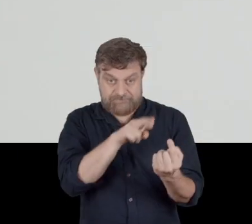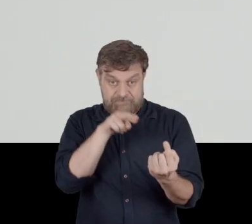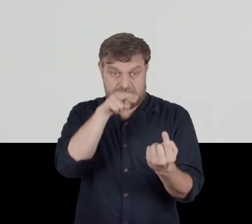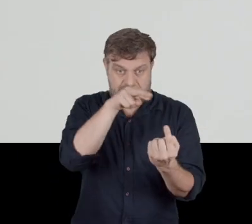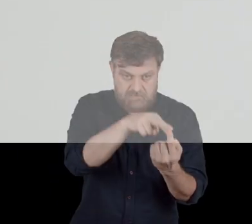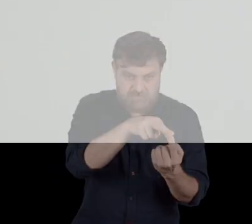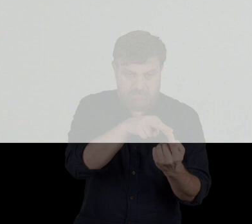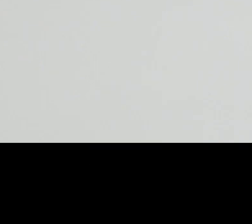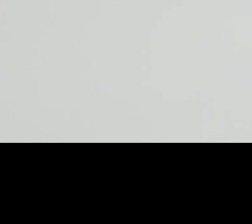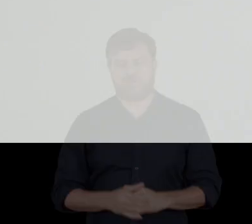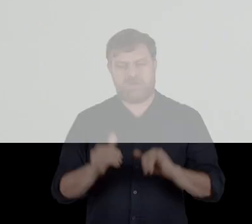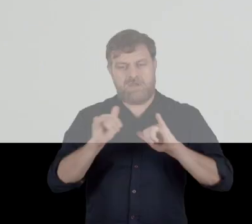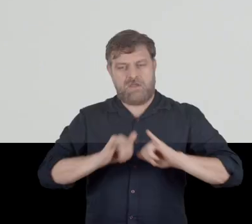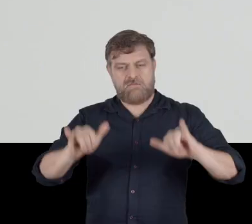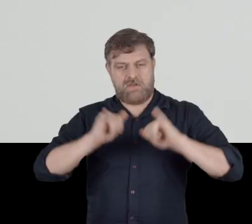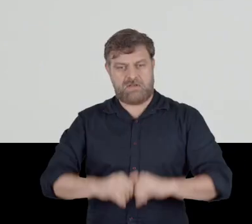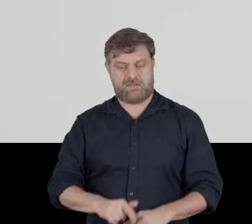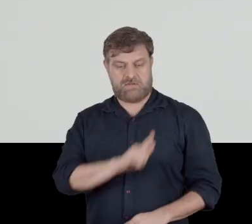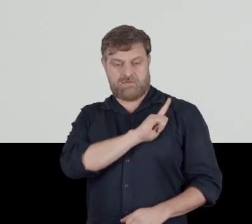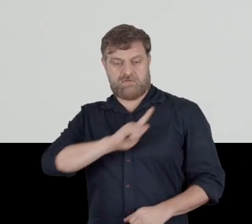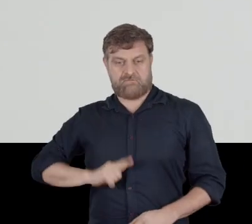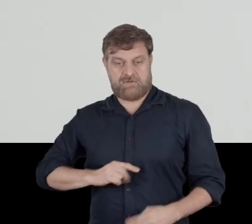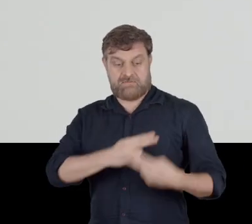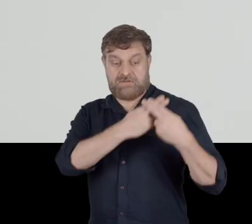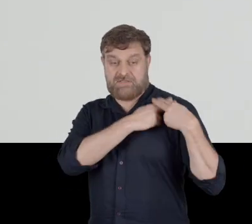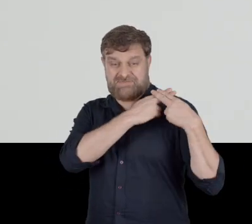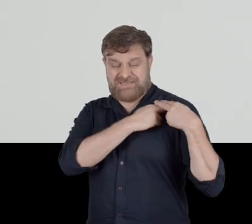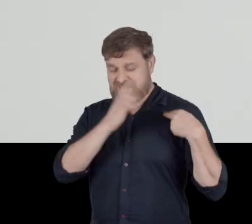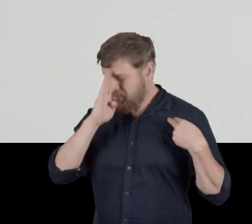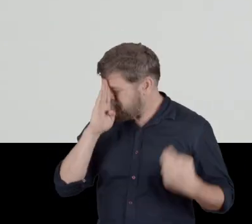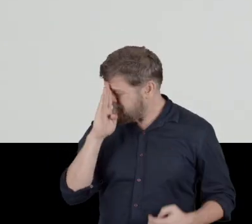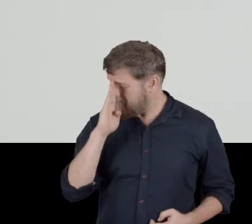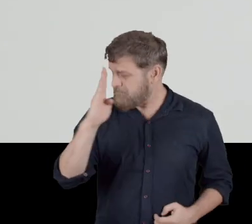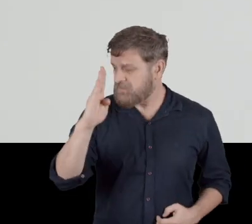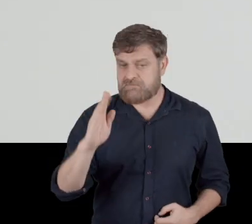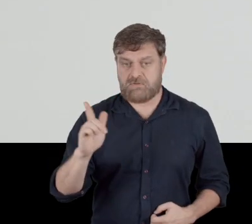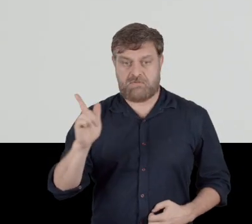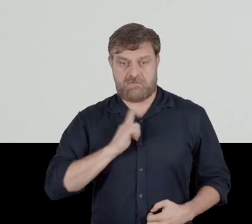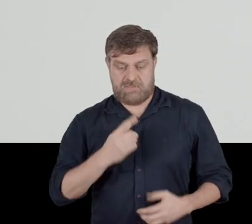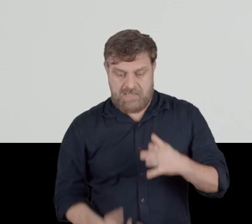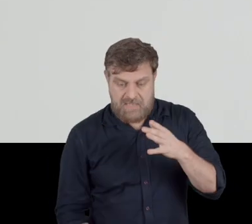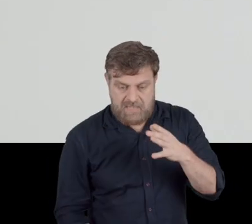Eu diria que o principal papel do Estado, então, seria o de criar, executar